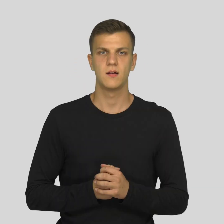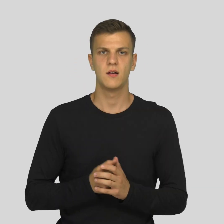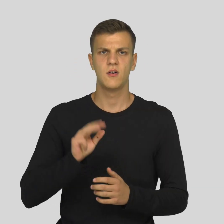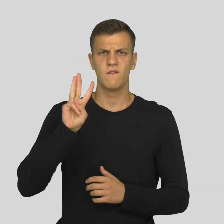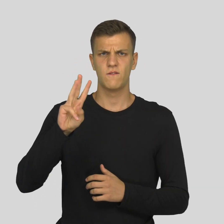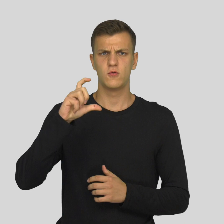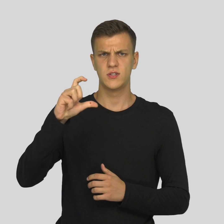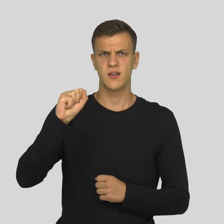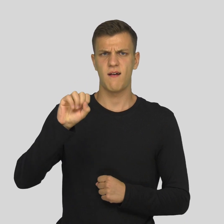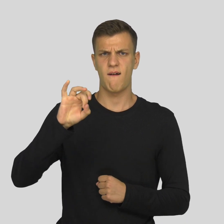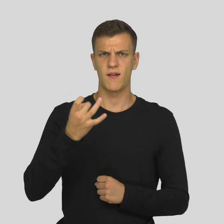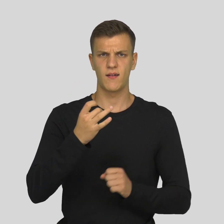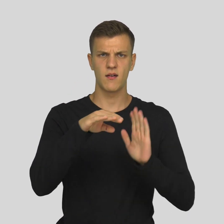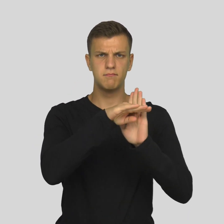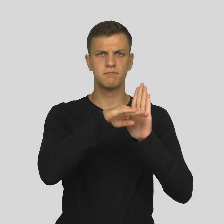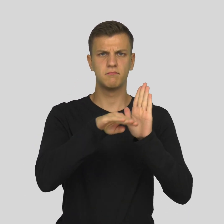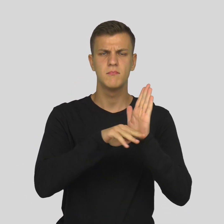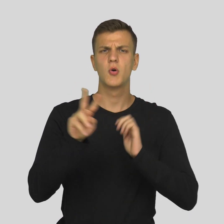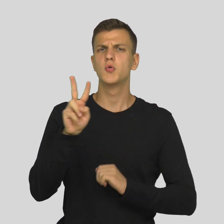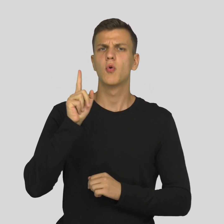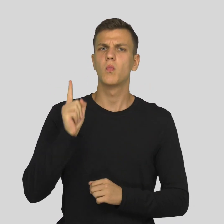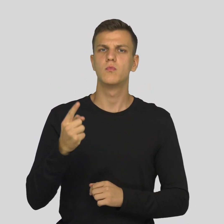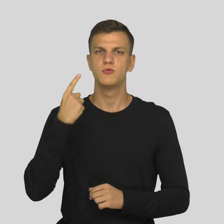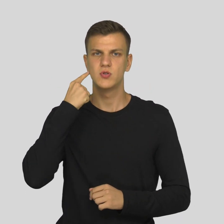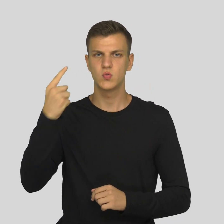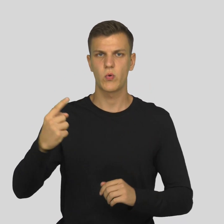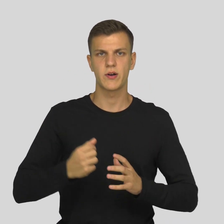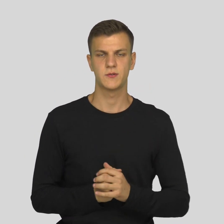Kto musi przestrzegać zaleceń?